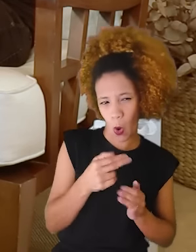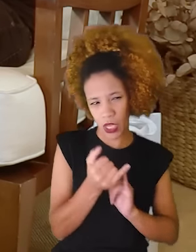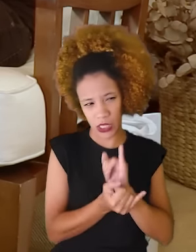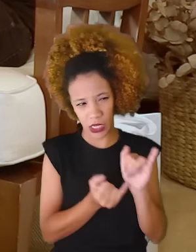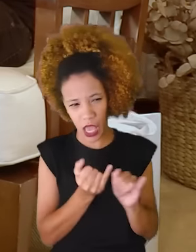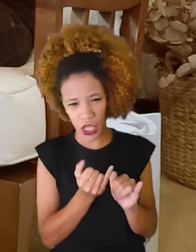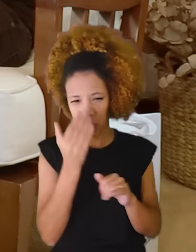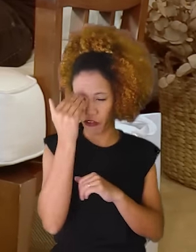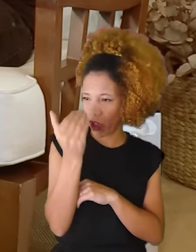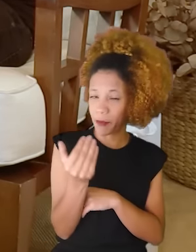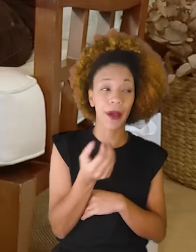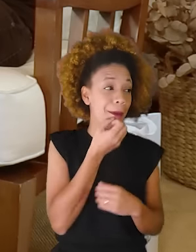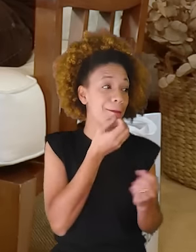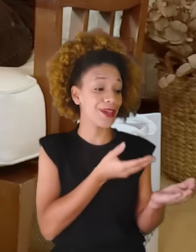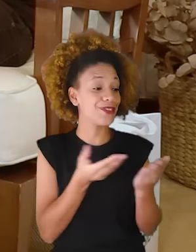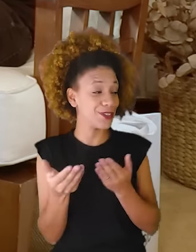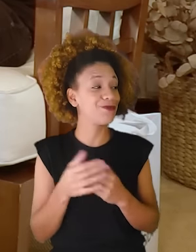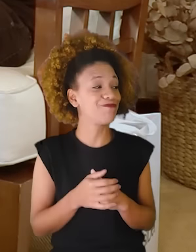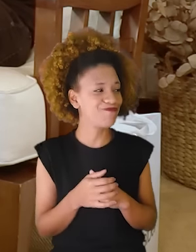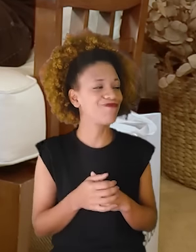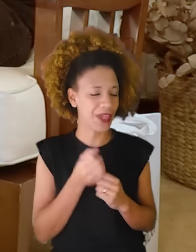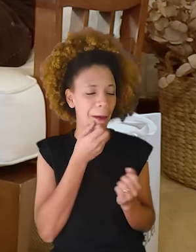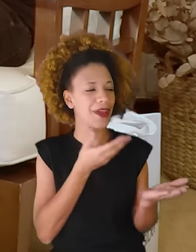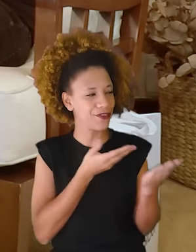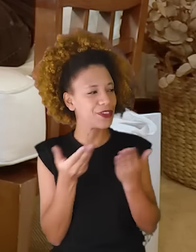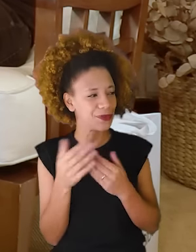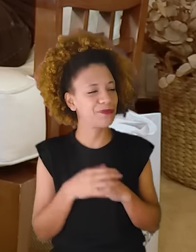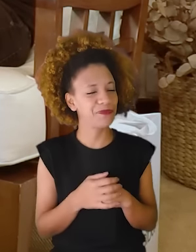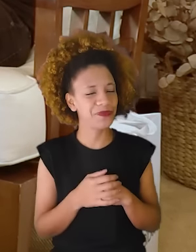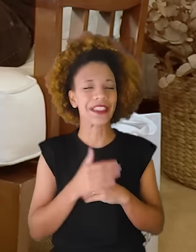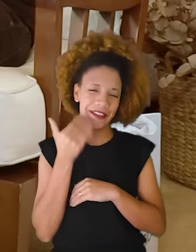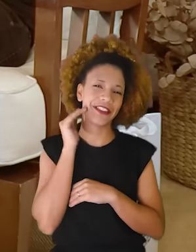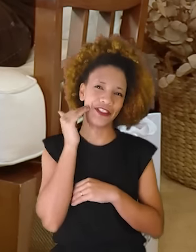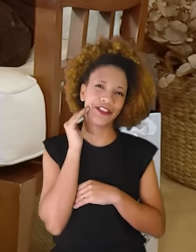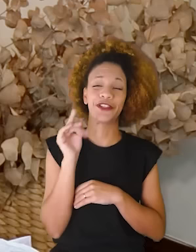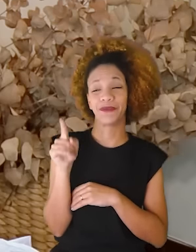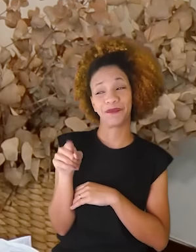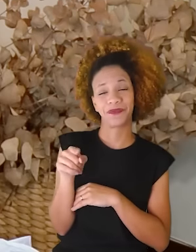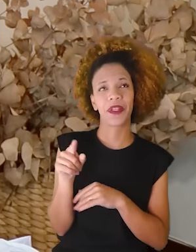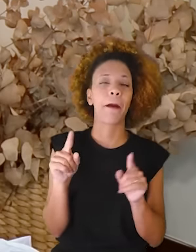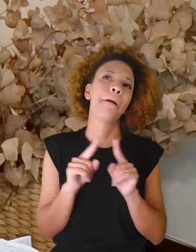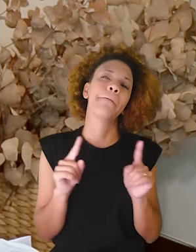essas coisinhas assim né bemvindo exatamente bem-vindo Não entendi e e você vive de uma coisa